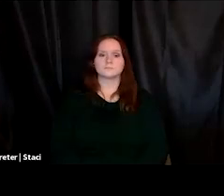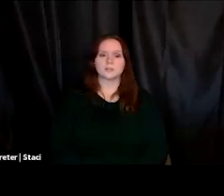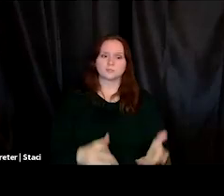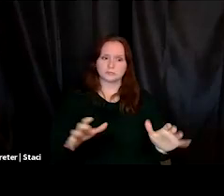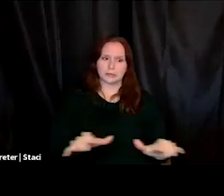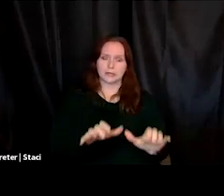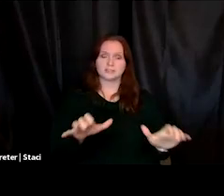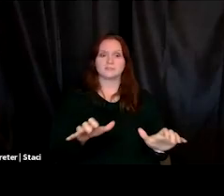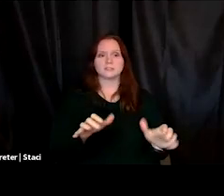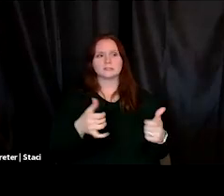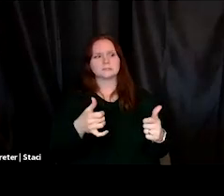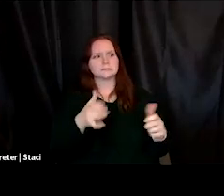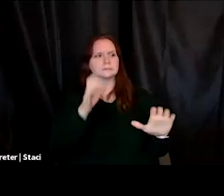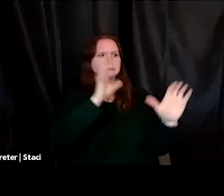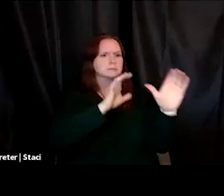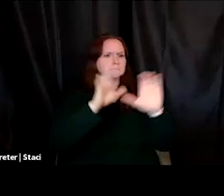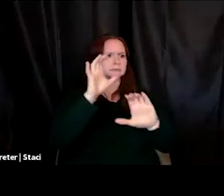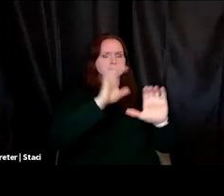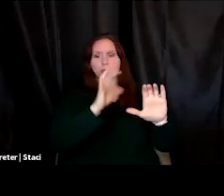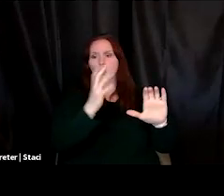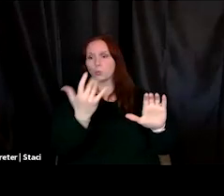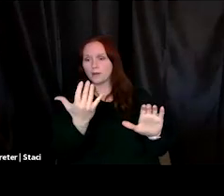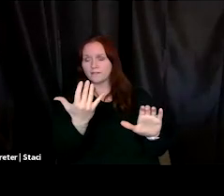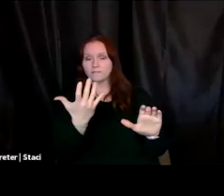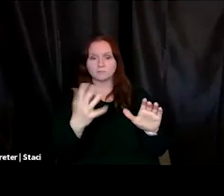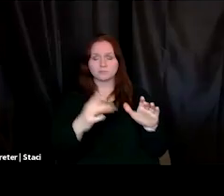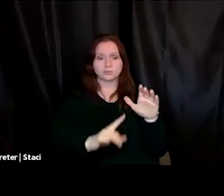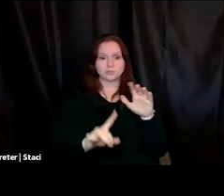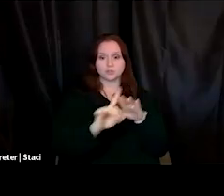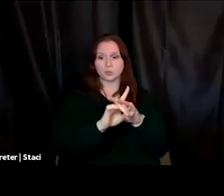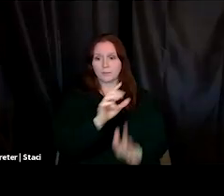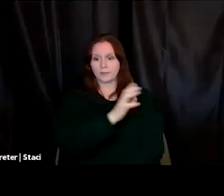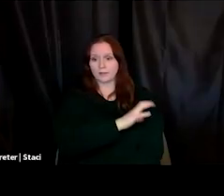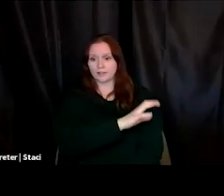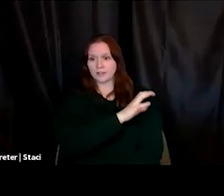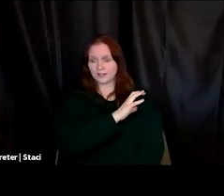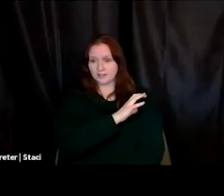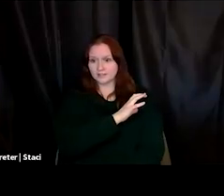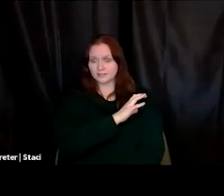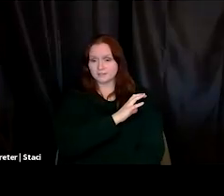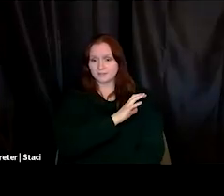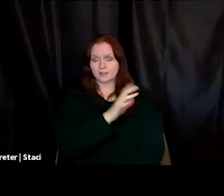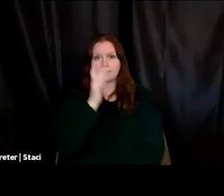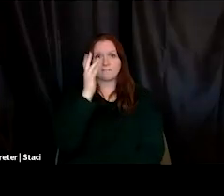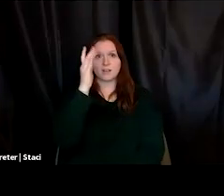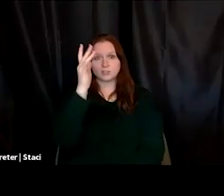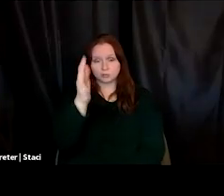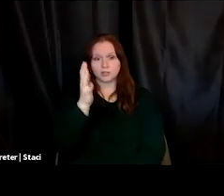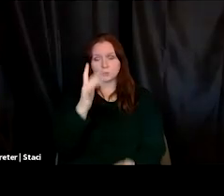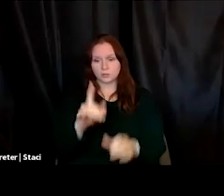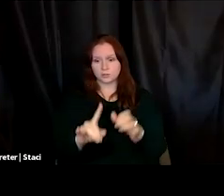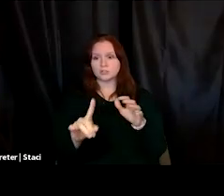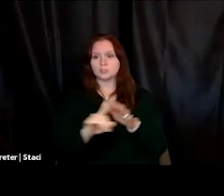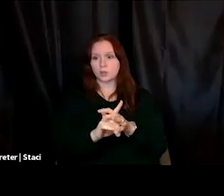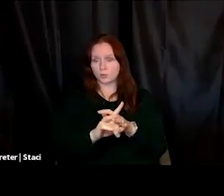que pueden parecer desencadenantes para ellos... Veo que las diapositivas siguen rebotando de un lado a otro.